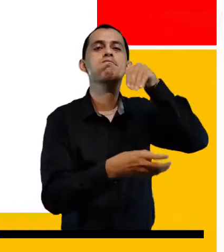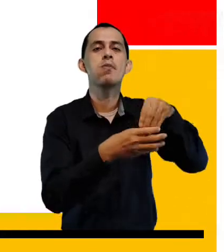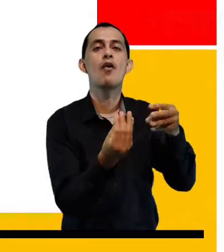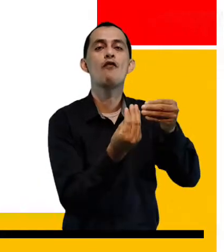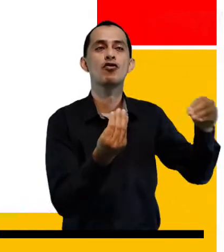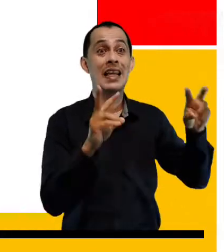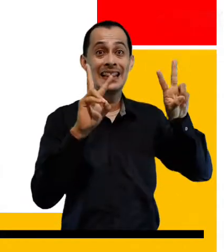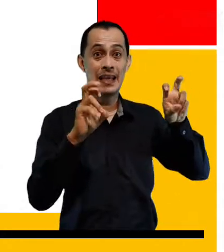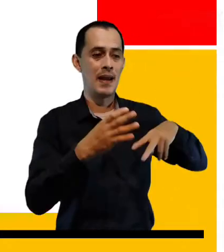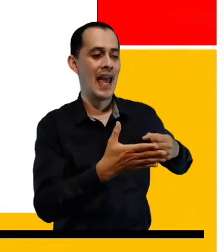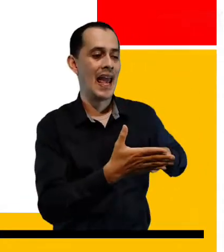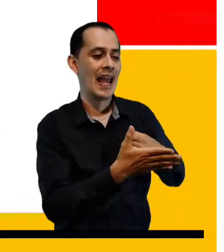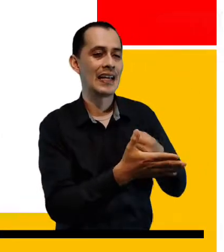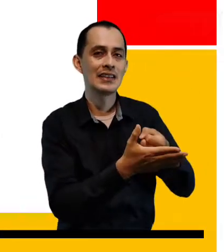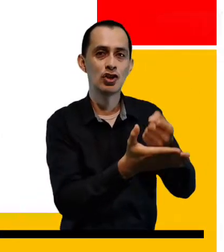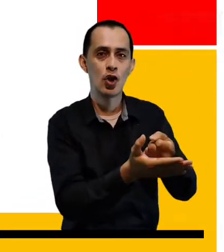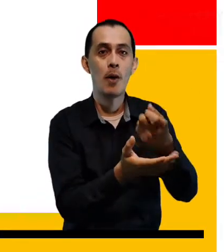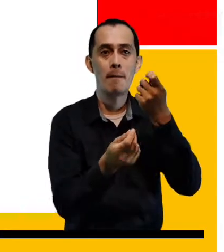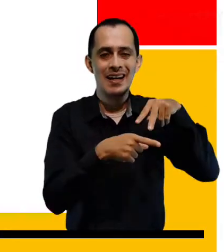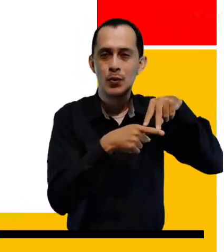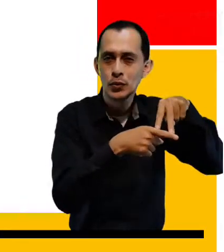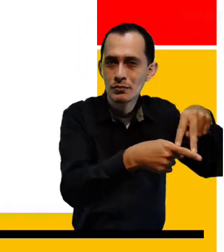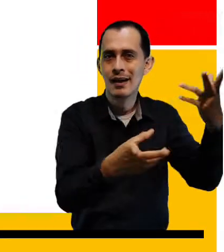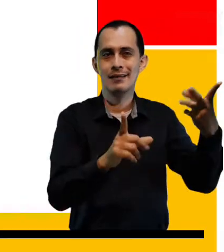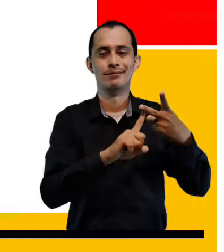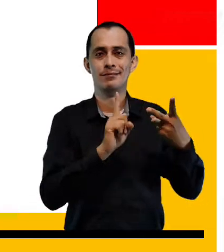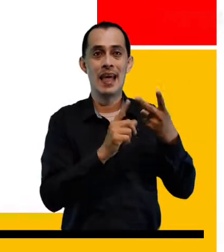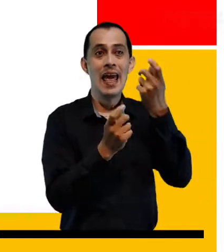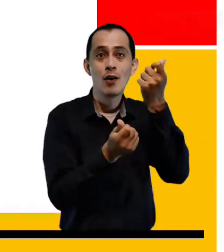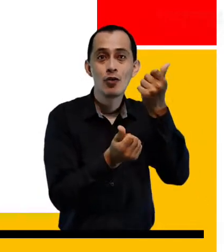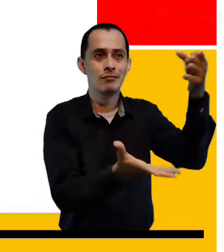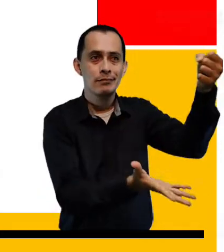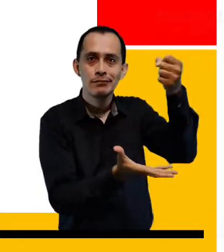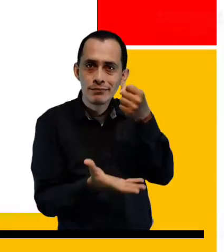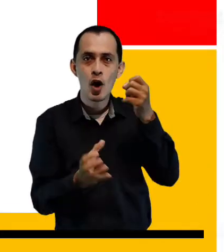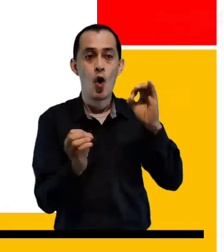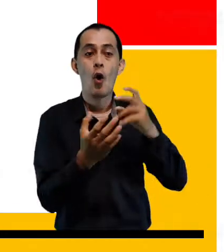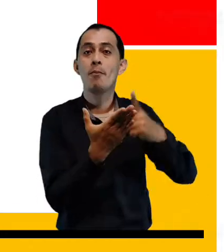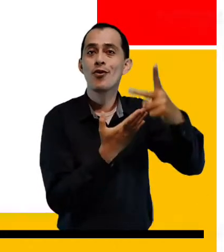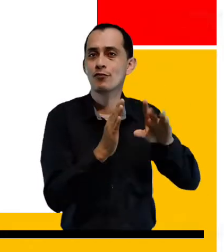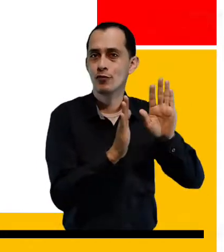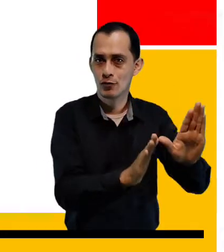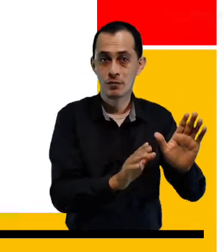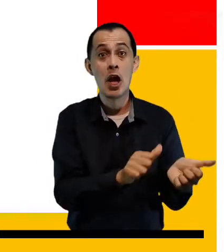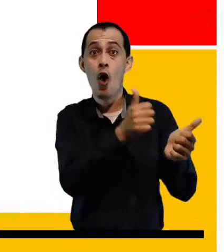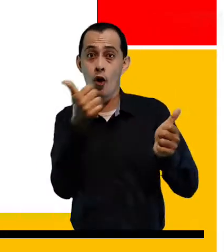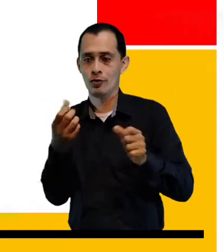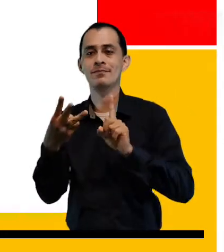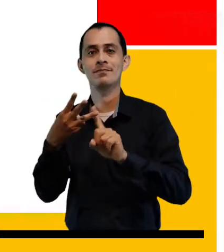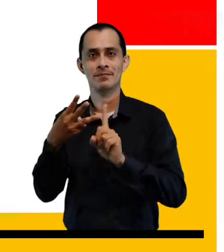de recursos humanos, económicos o de proyectos y otra con la declaración de bienes y rentas.